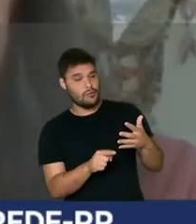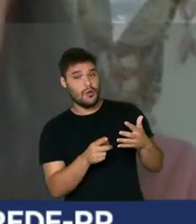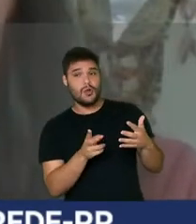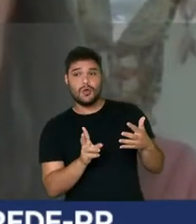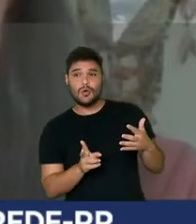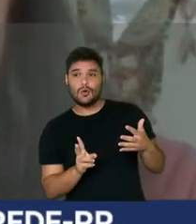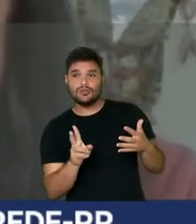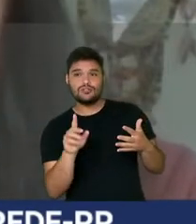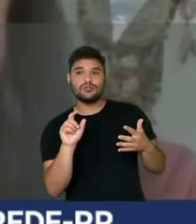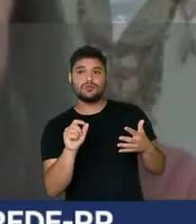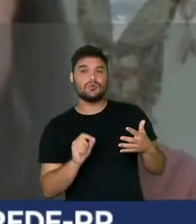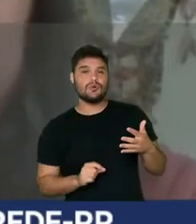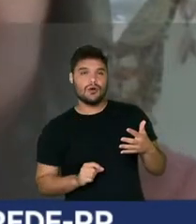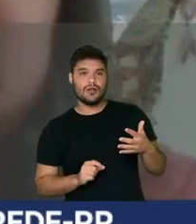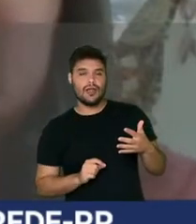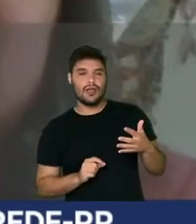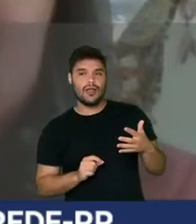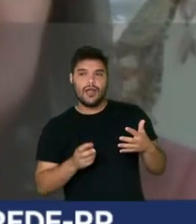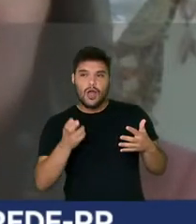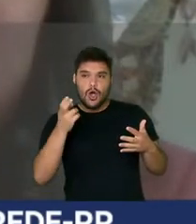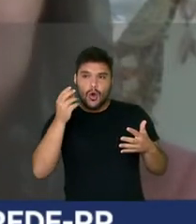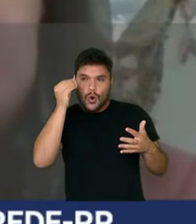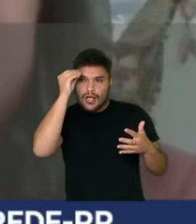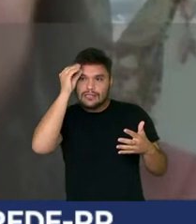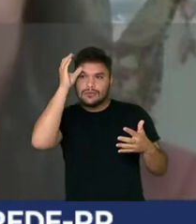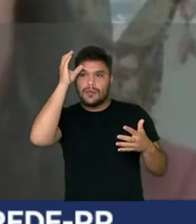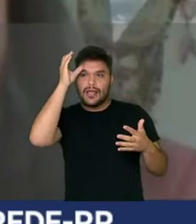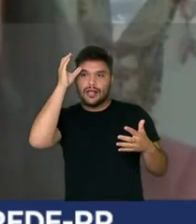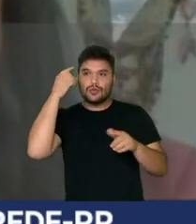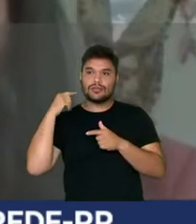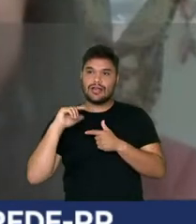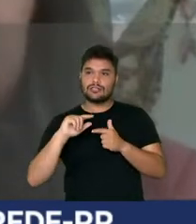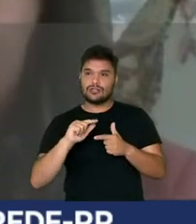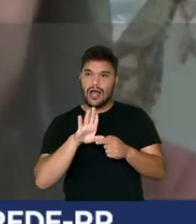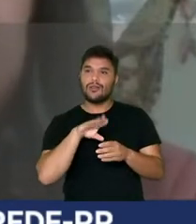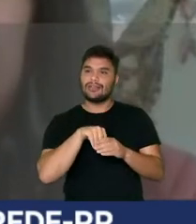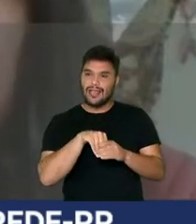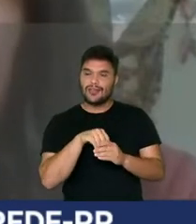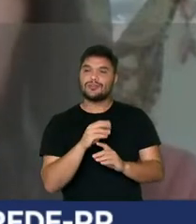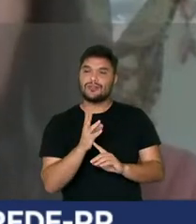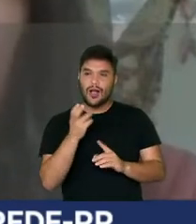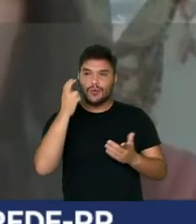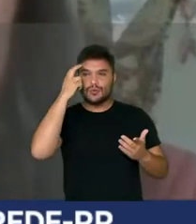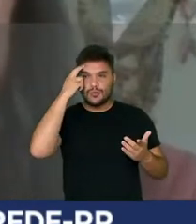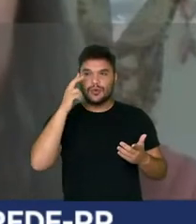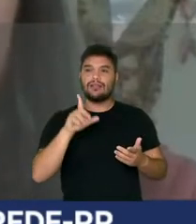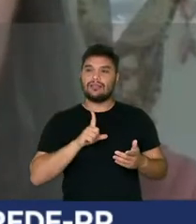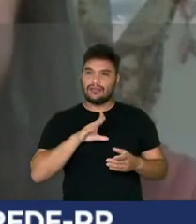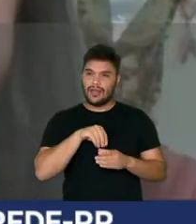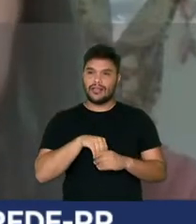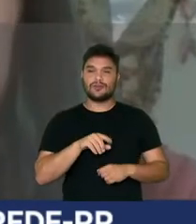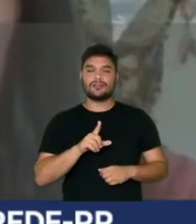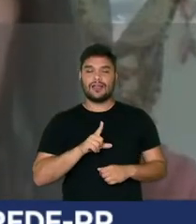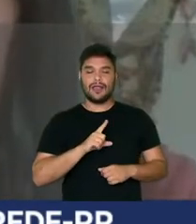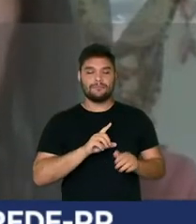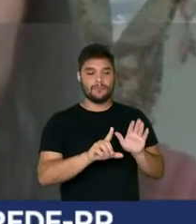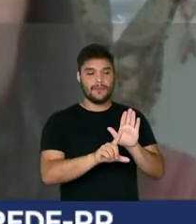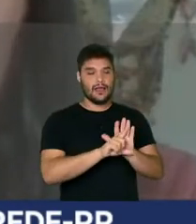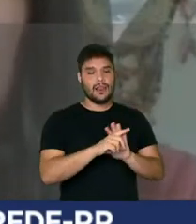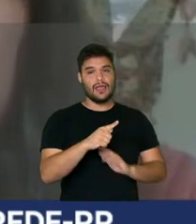SUPERIMPORTANTES PARA MANTER ISSO E A TRANSMISSÃO DOS NOSSOS PRÓPRIOS CONHECIMENTOS ADICIONAIS, ENTÃO É POSSÍVEL QUE ATRAVÀS DESSA